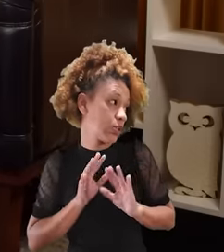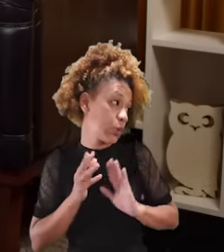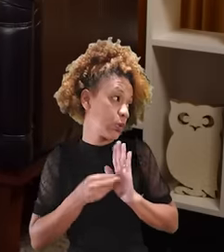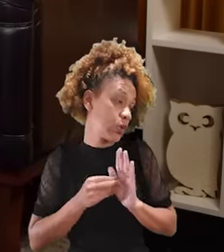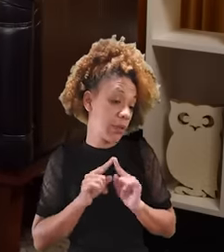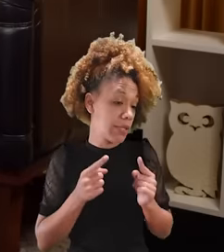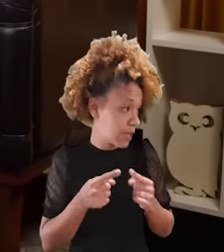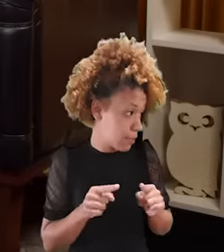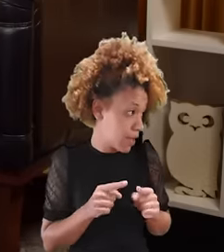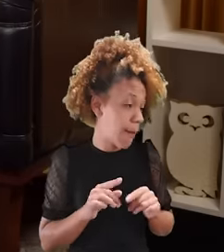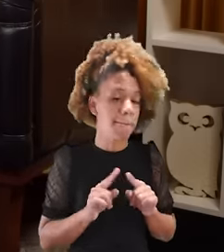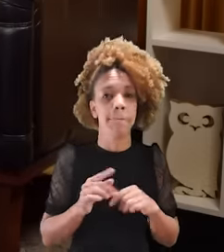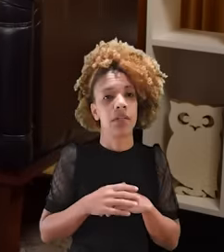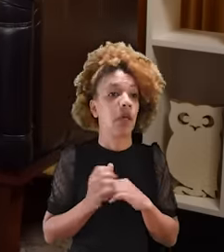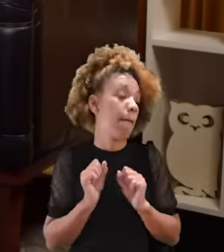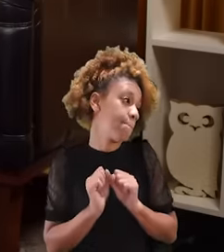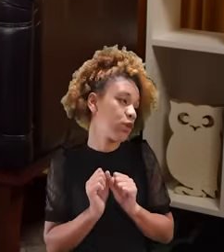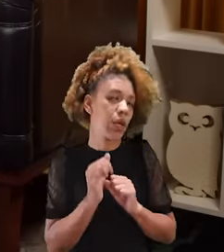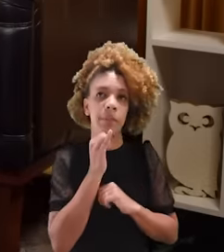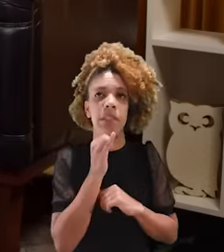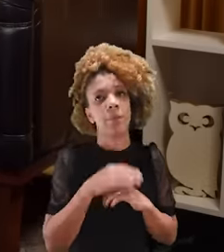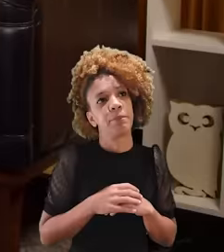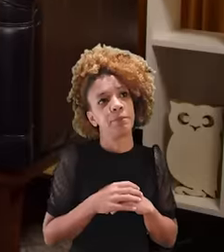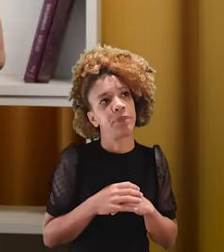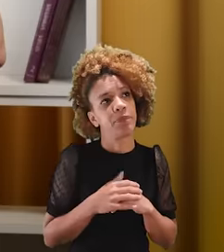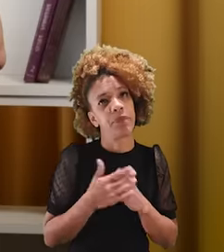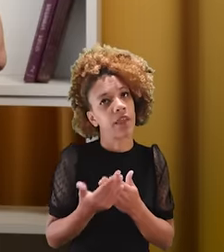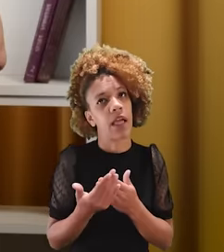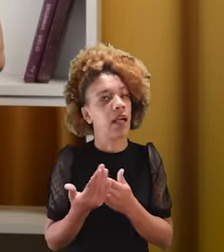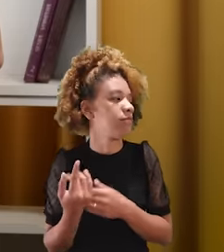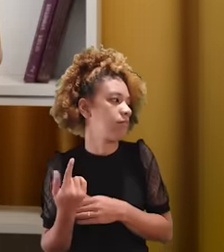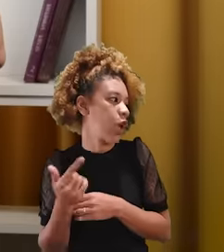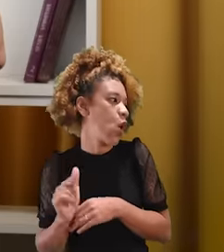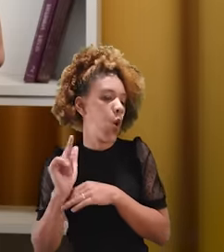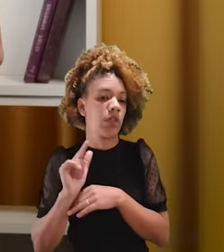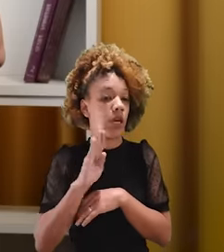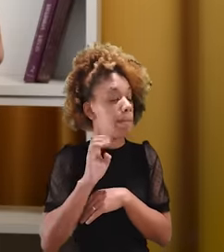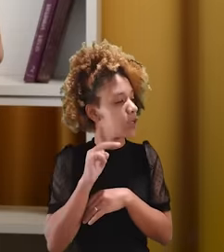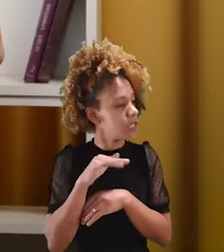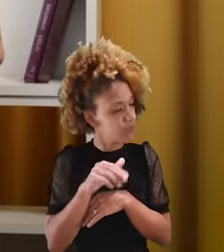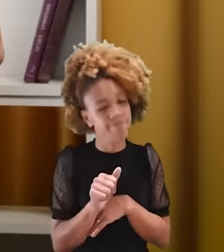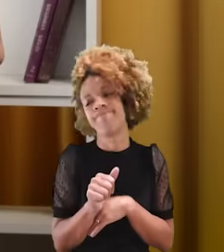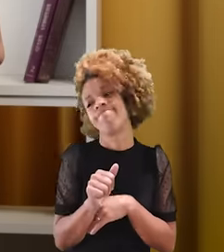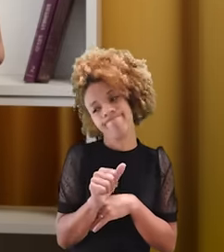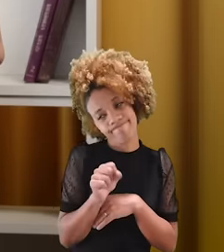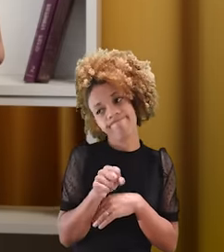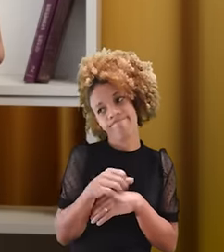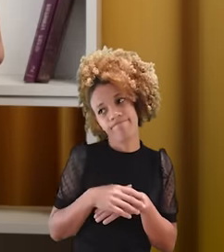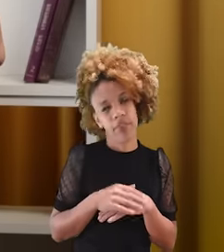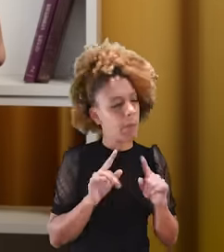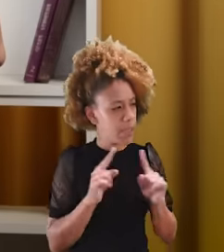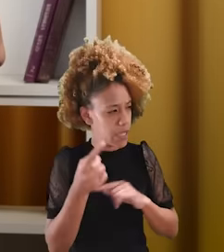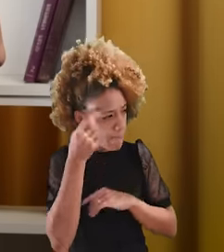que você falou do F É sim ido esse personagem ela fazer uma outra bzen e tu pensa em fazer alguma